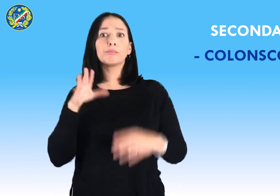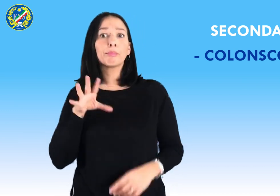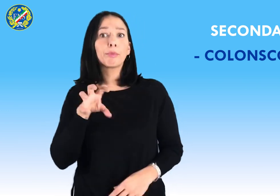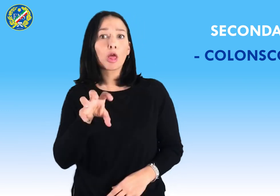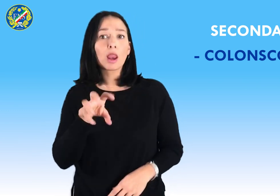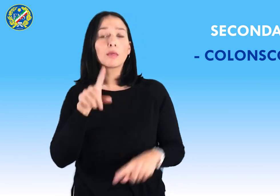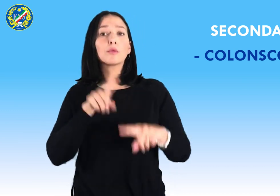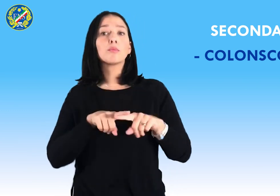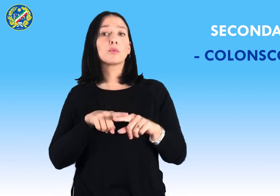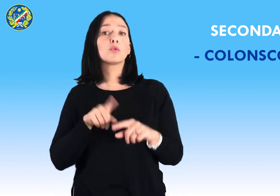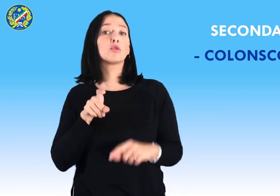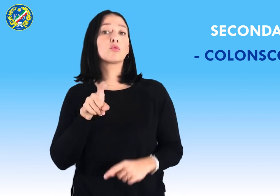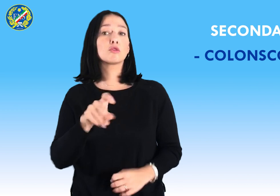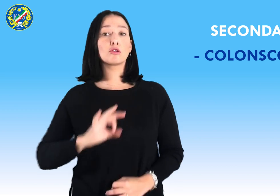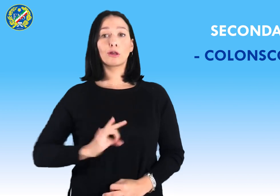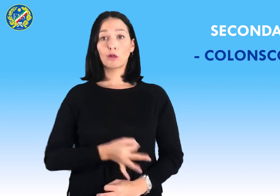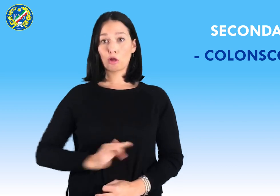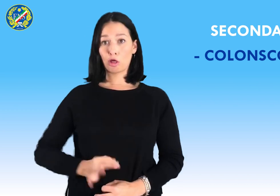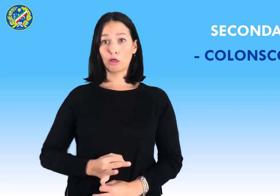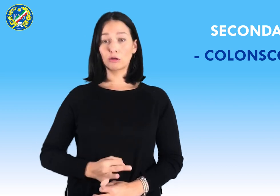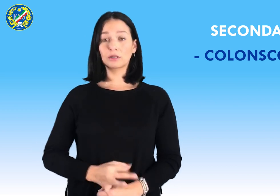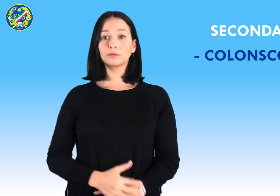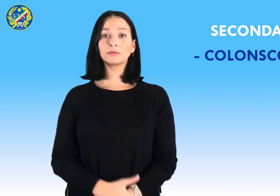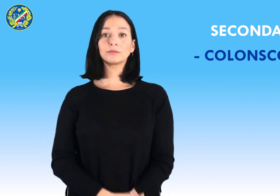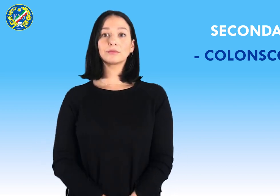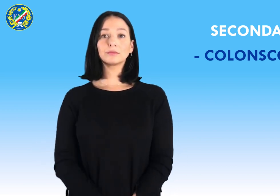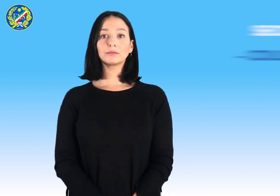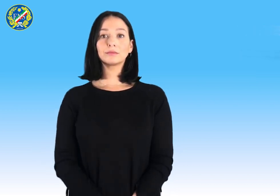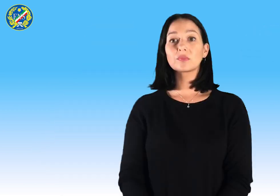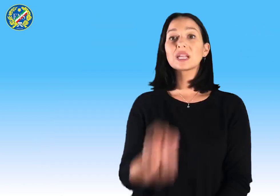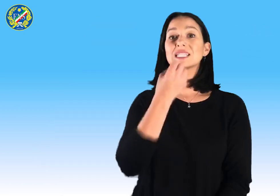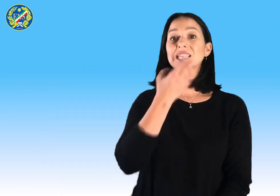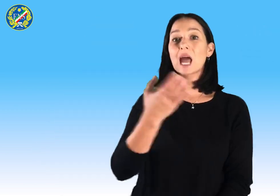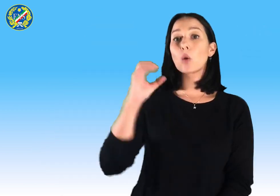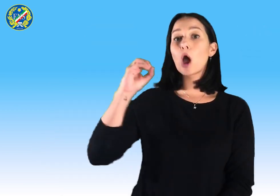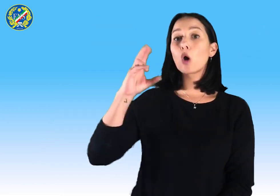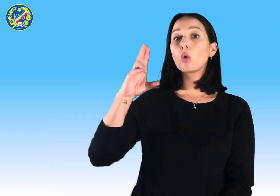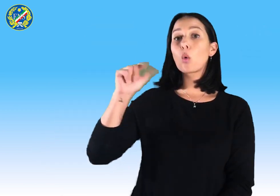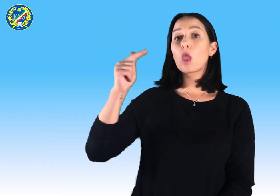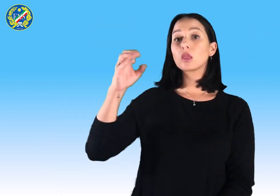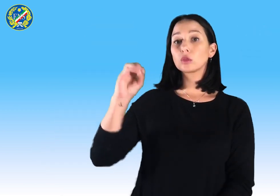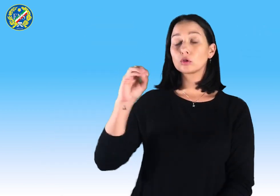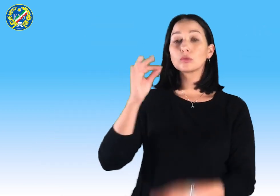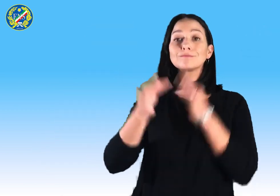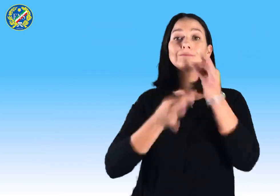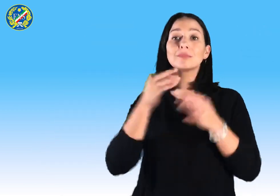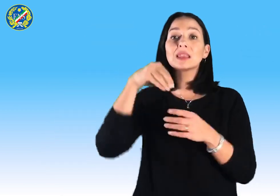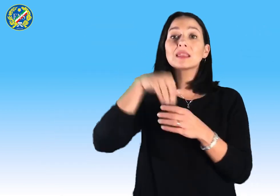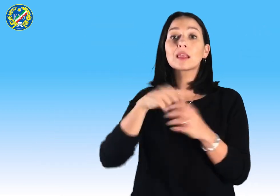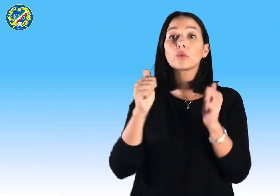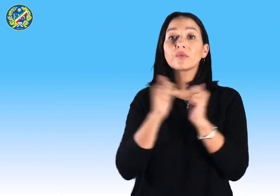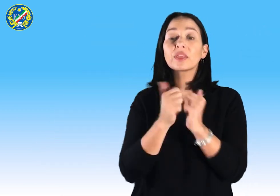per diagnosticare precocemente i polipi ed i tumori del colon-retto. La ricerca del sangue occulto nelle feci rappresenta